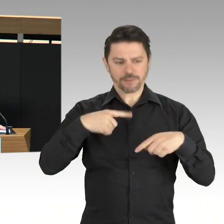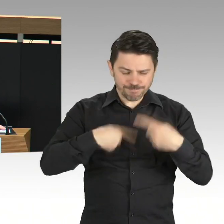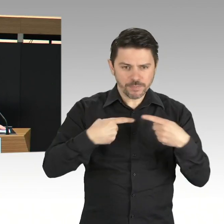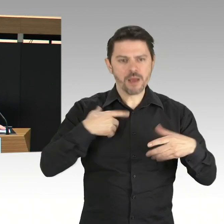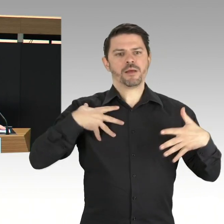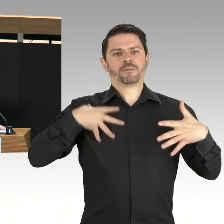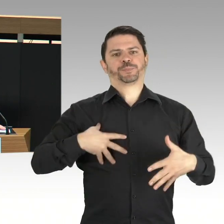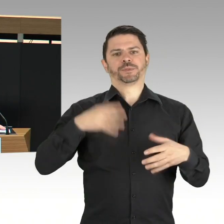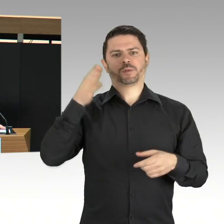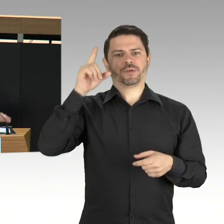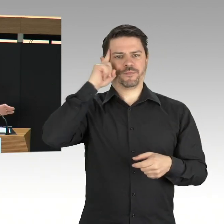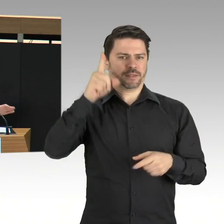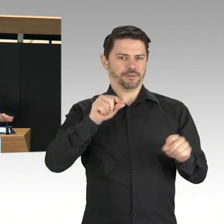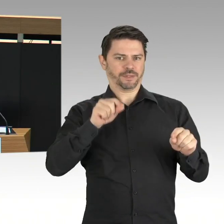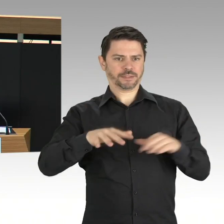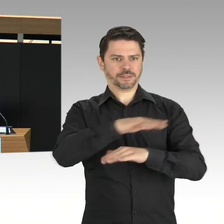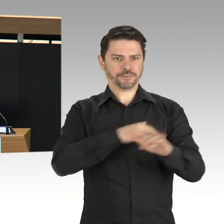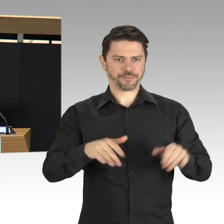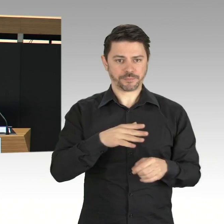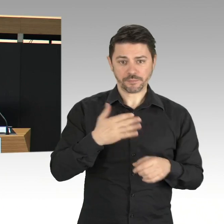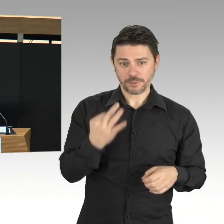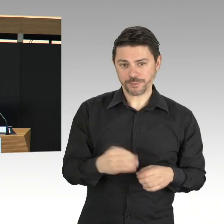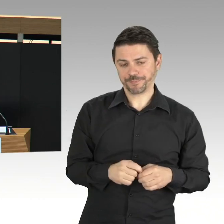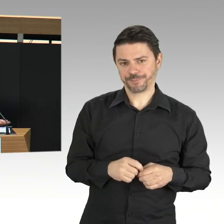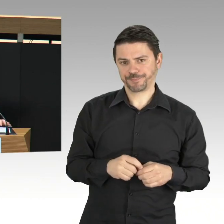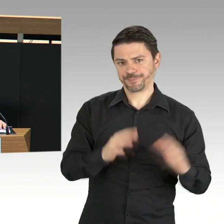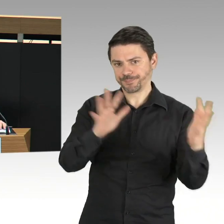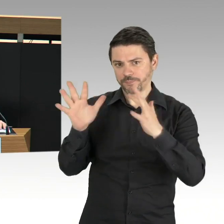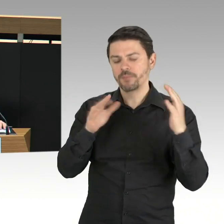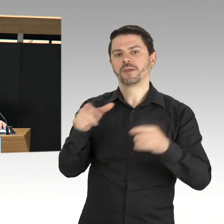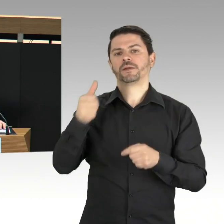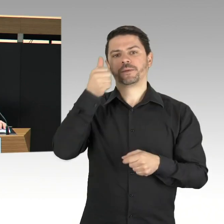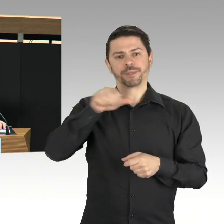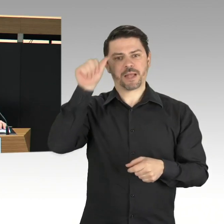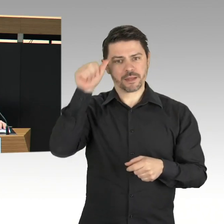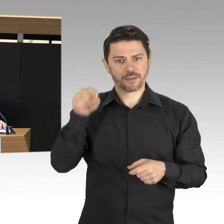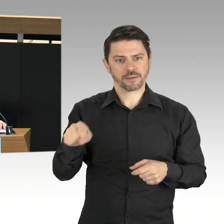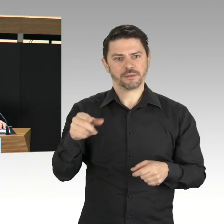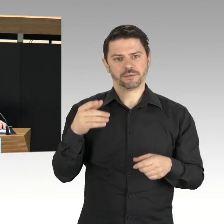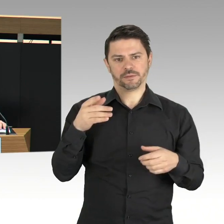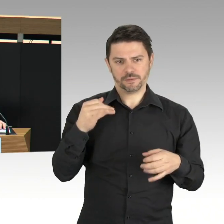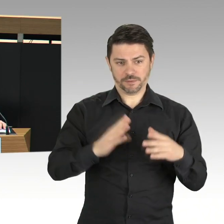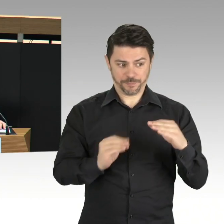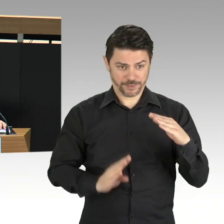Und wir wissen genau: Alle Augen sind auf uns gerichtet, denn viele Großstädte, ob in Deutschland oder über die Grenzen hinaus,